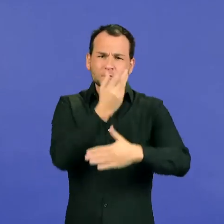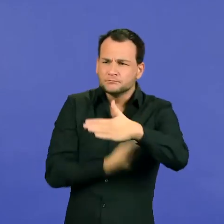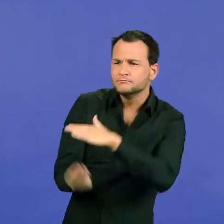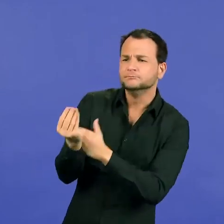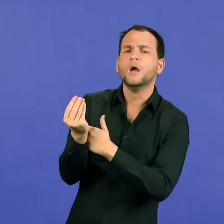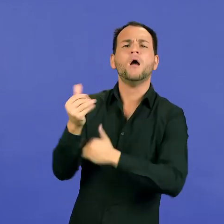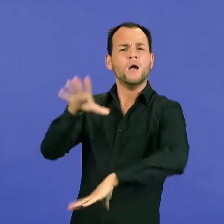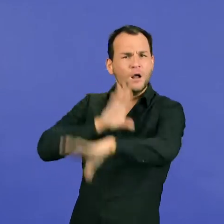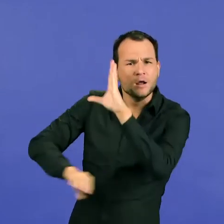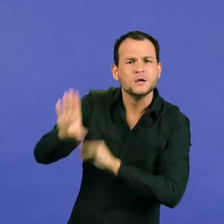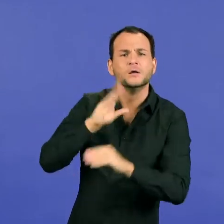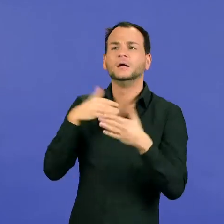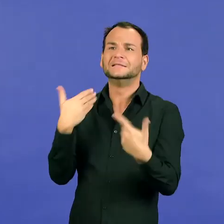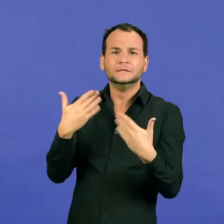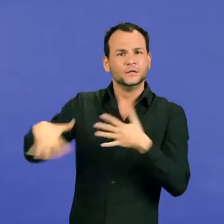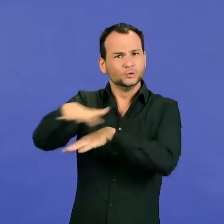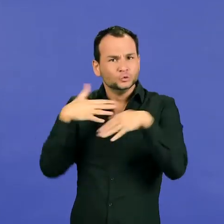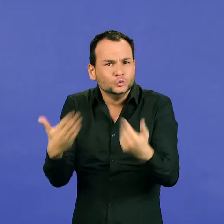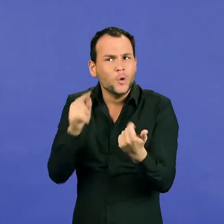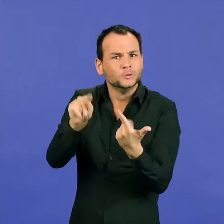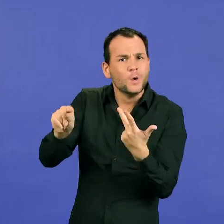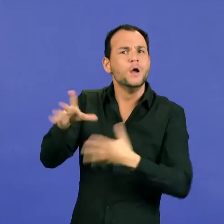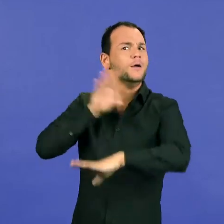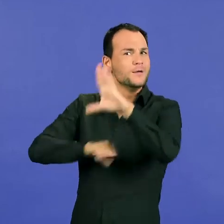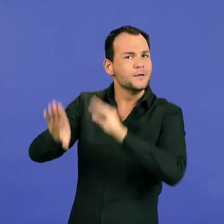bietet es interaktive Naturerfahrungen.